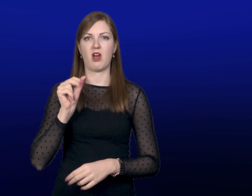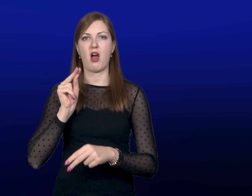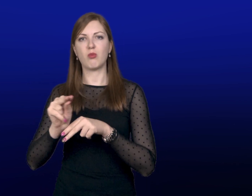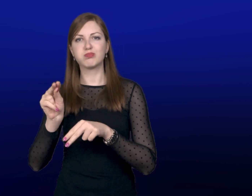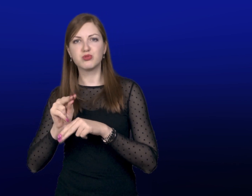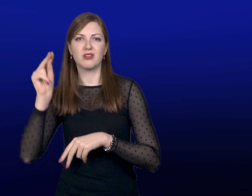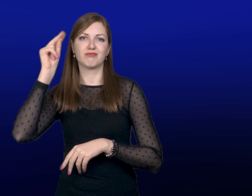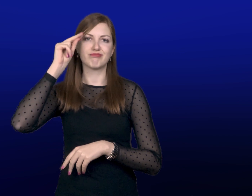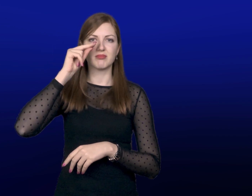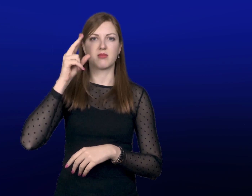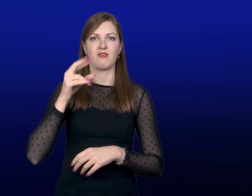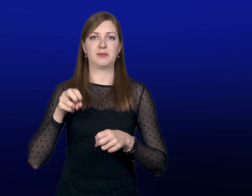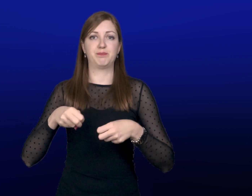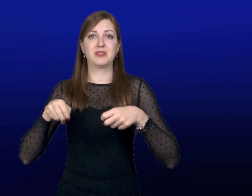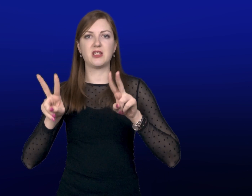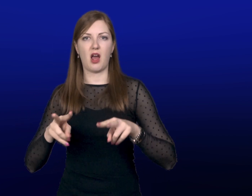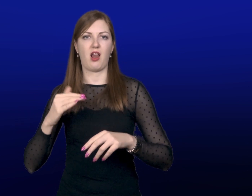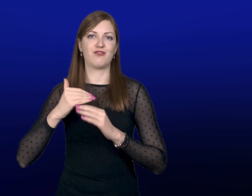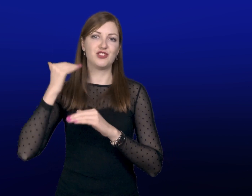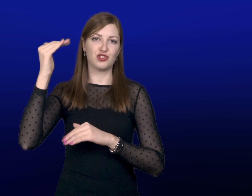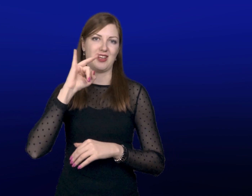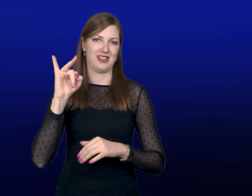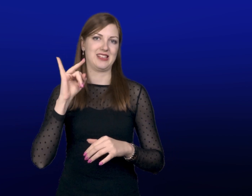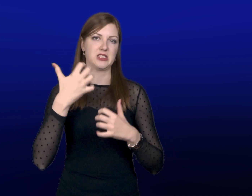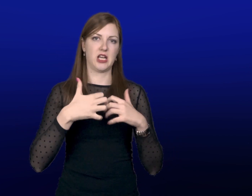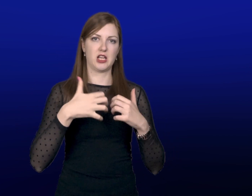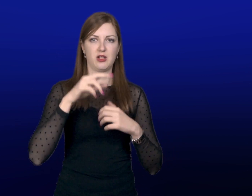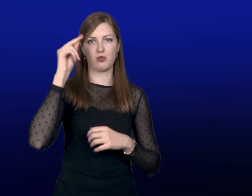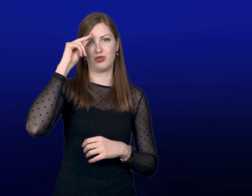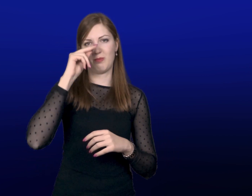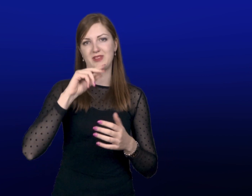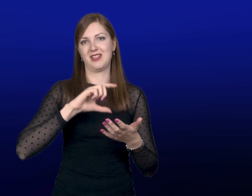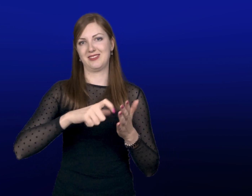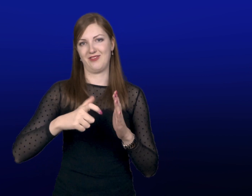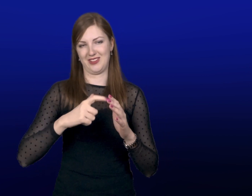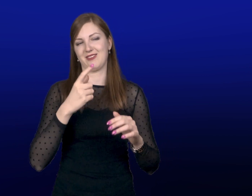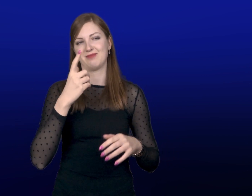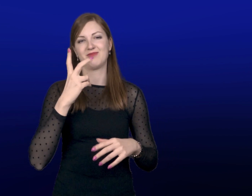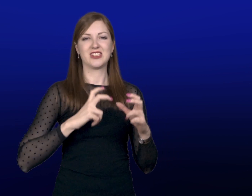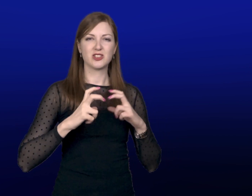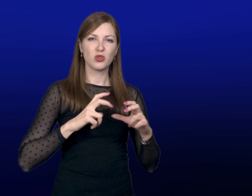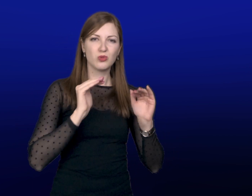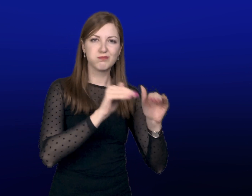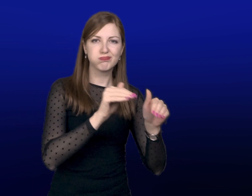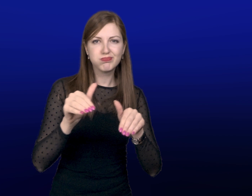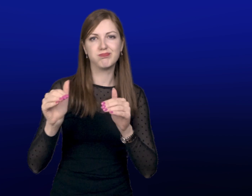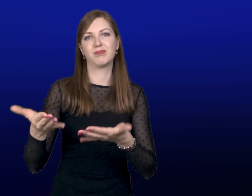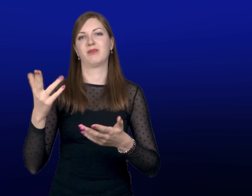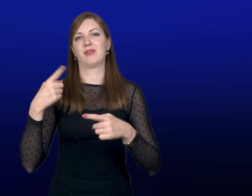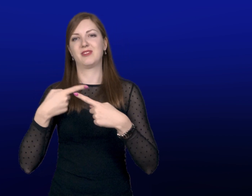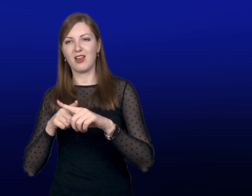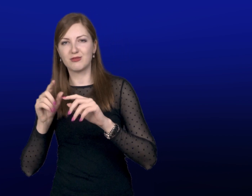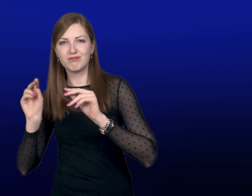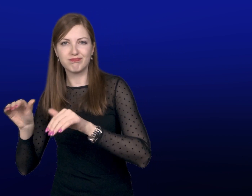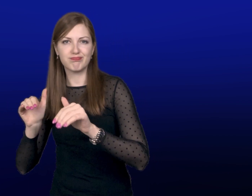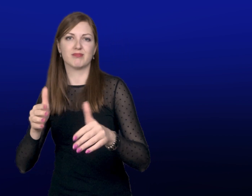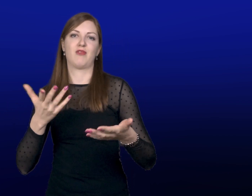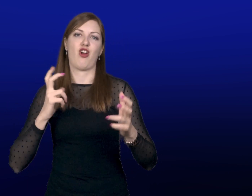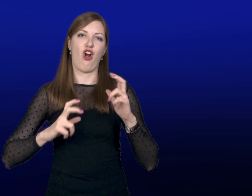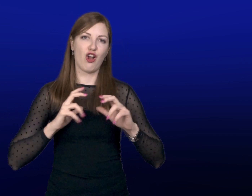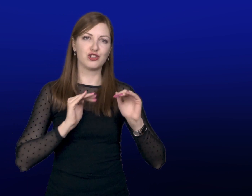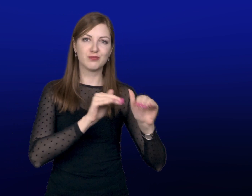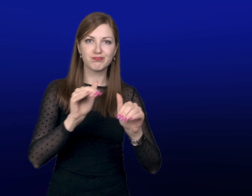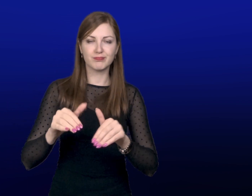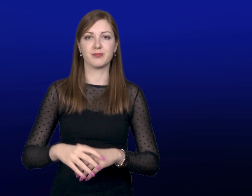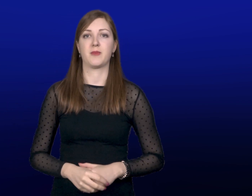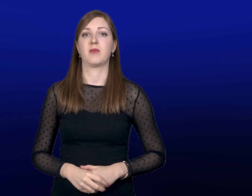на обучение в специальные высшие и средние учебные заведения,